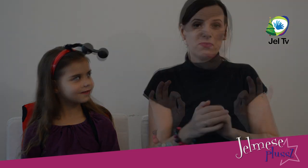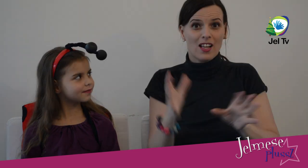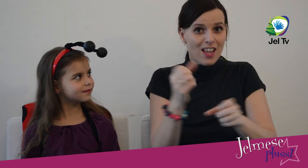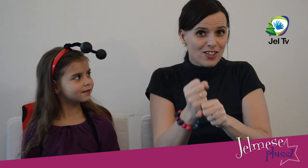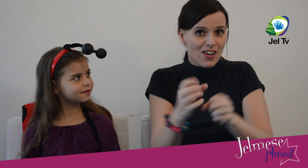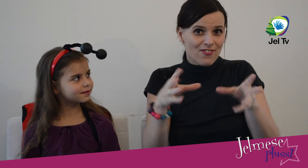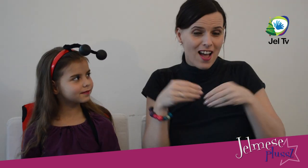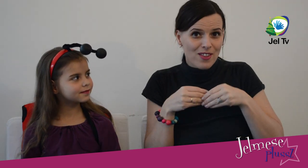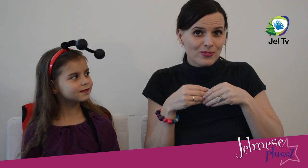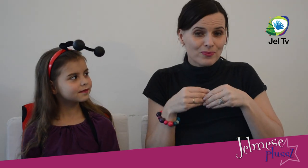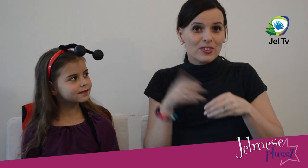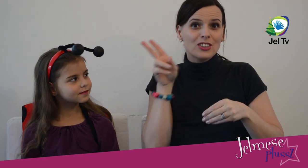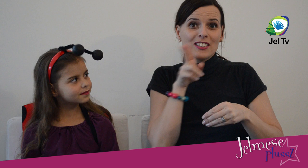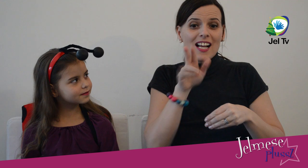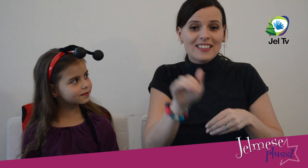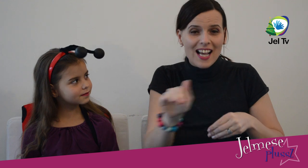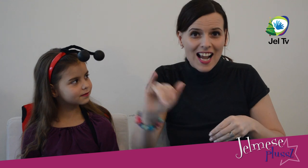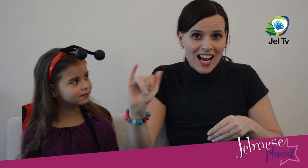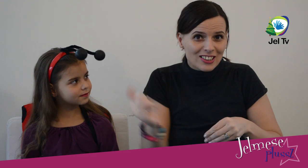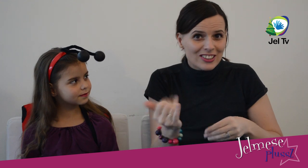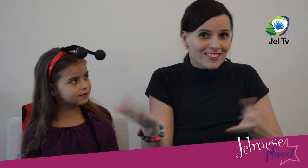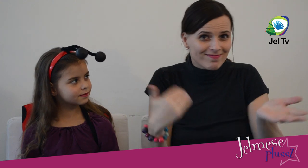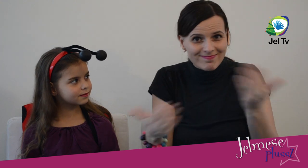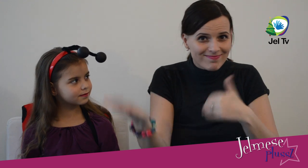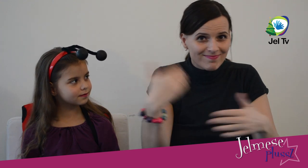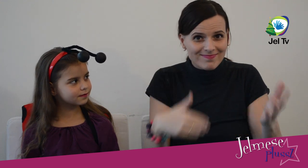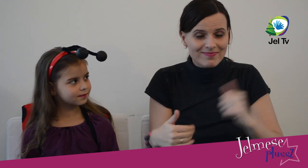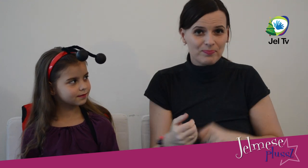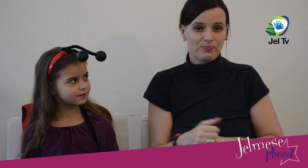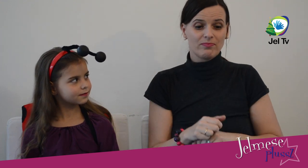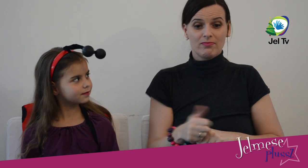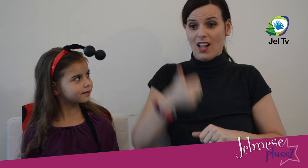Tartsanak velünk! Siket gyerekek is!